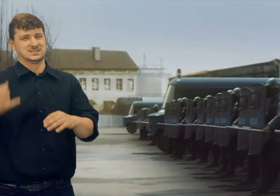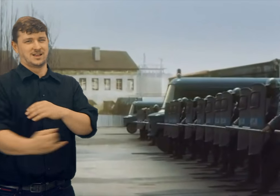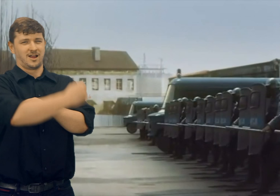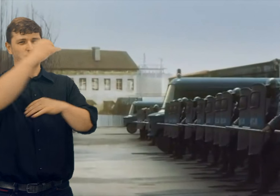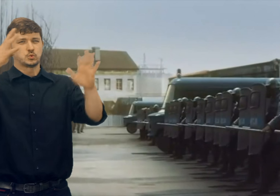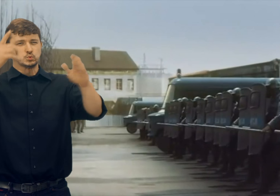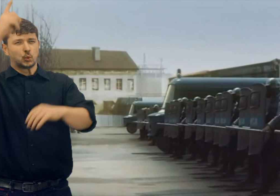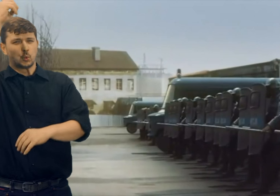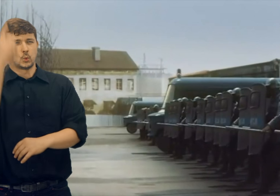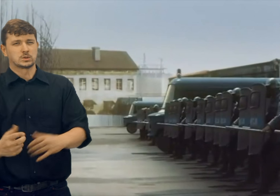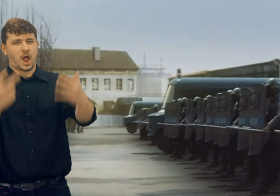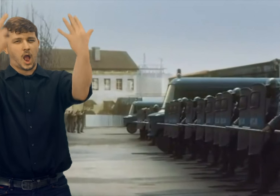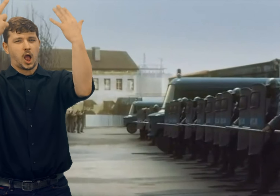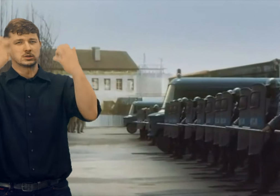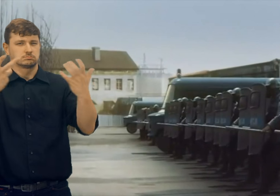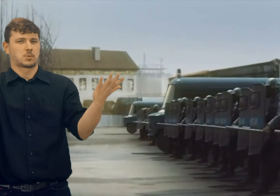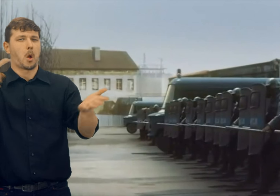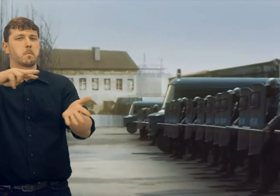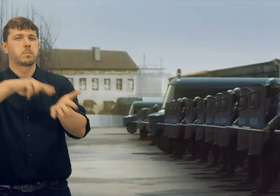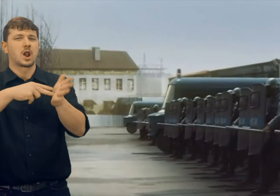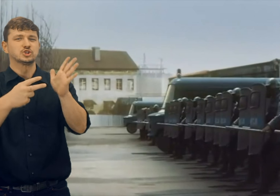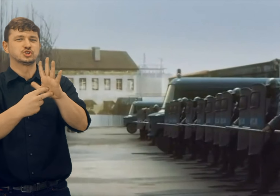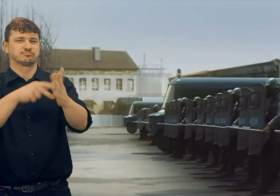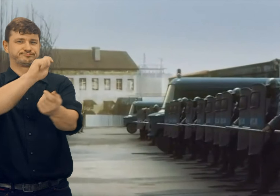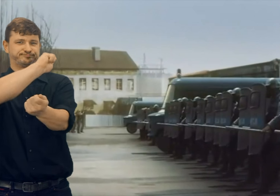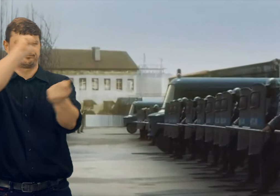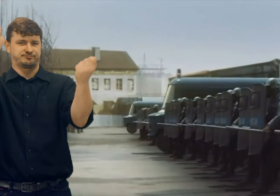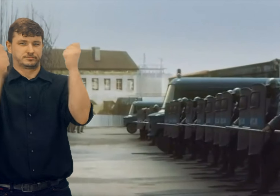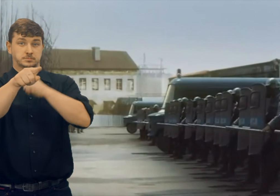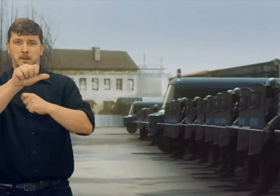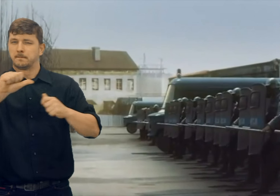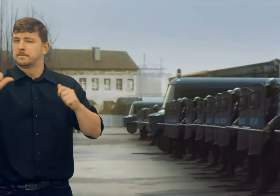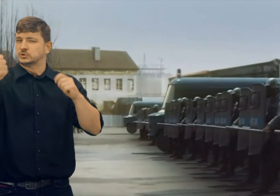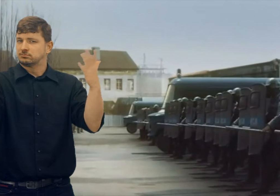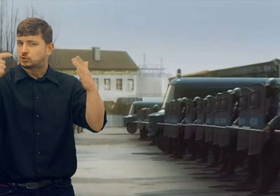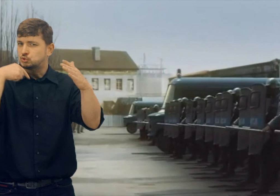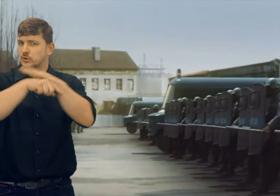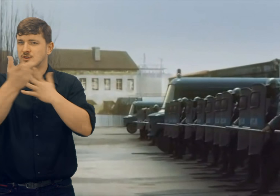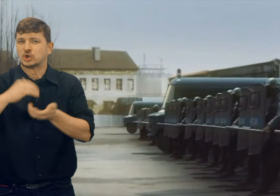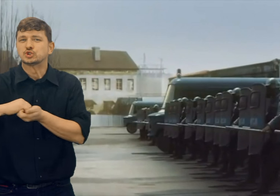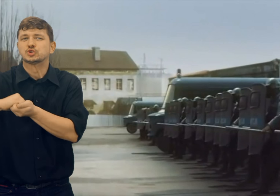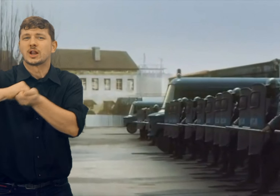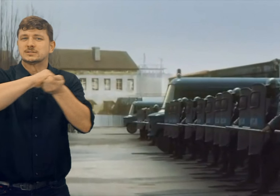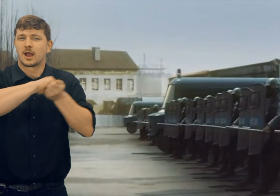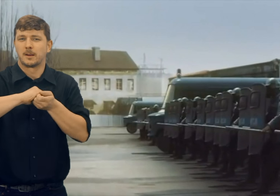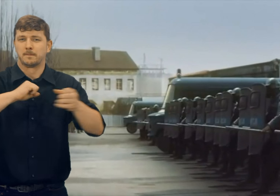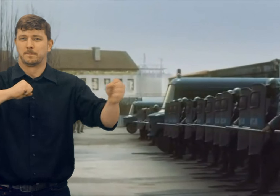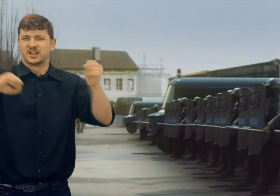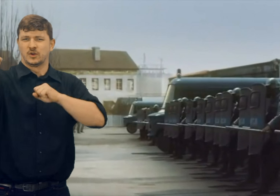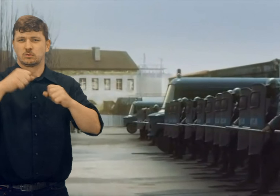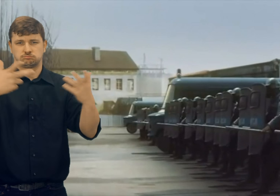Im Jahr 1980 kam es zur ersten politischen Wende, provozierte durch die Solidaritätsgewerkschaft "Solidarnosc".